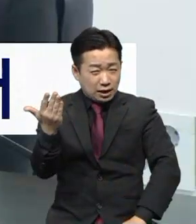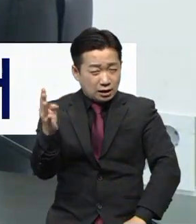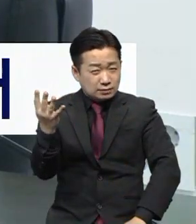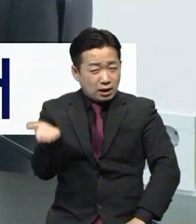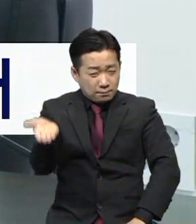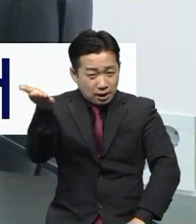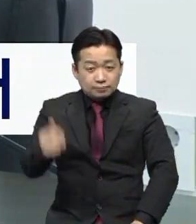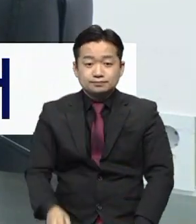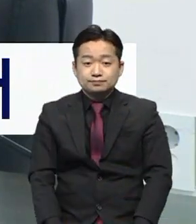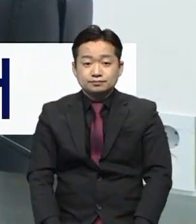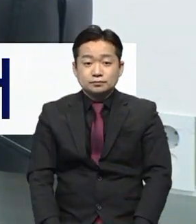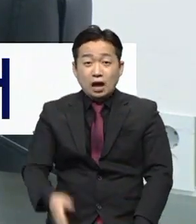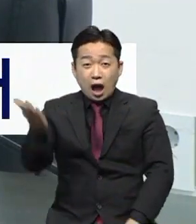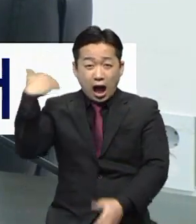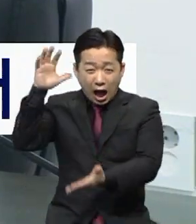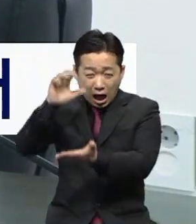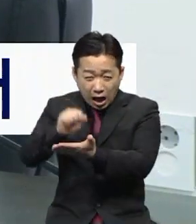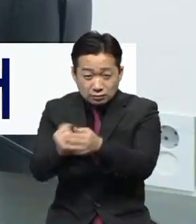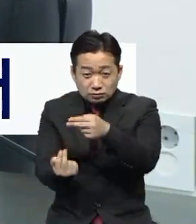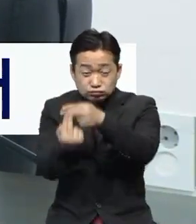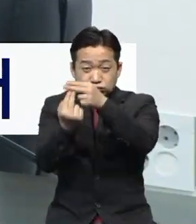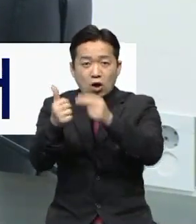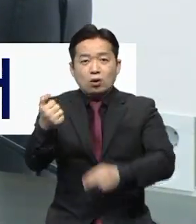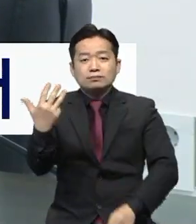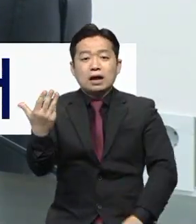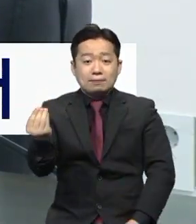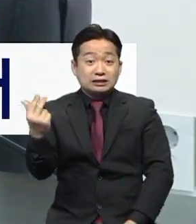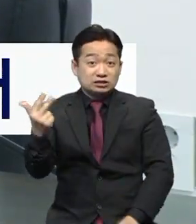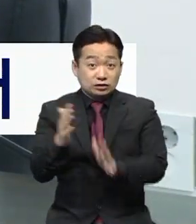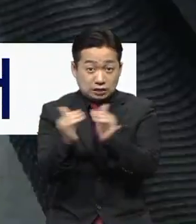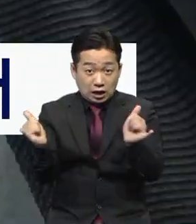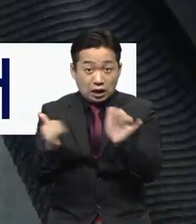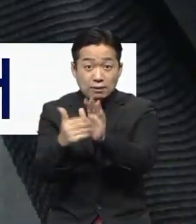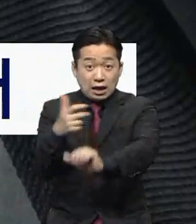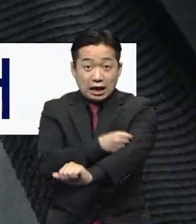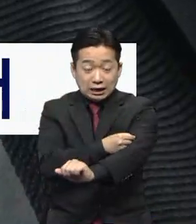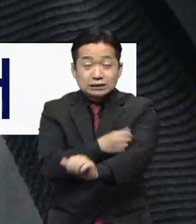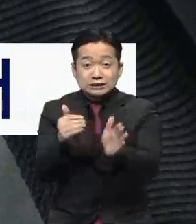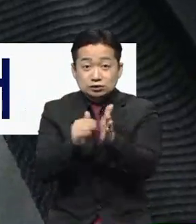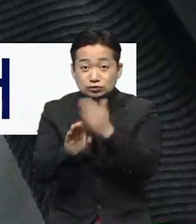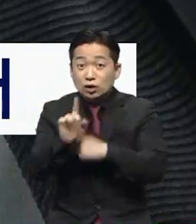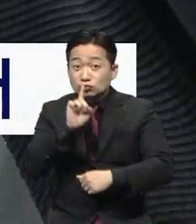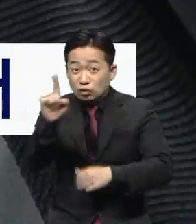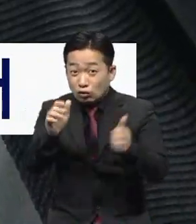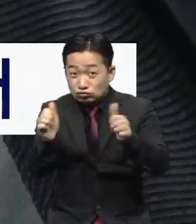58만 7천여 명이 됐는데 백신 접종 후 사망 신고 사례는 1건 늘어 모두 16건이